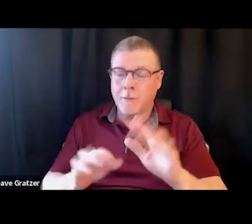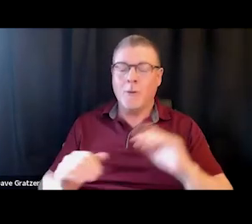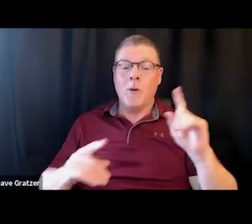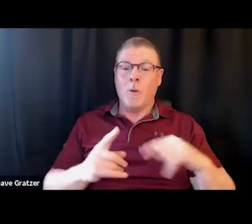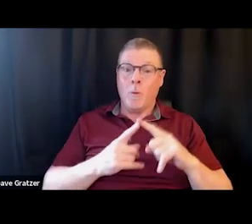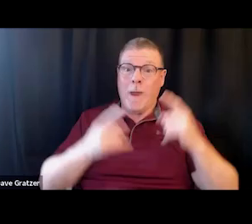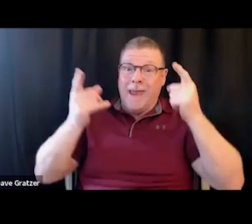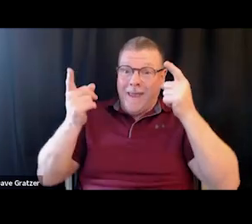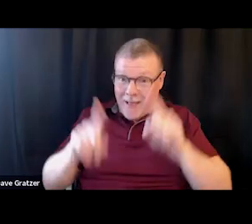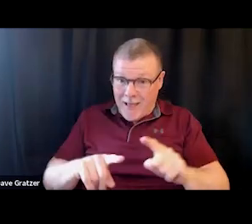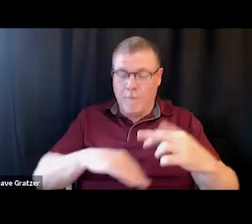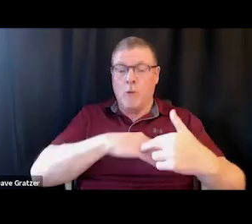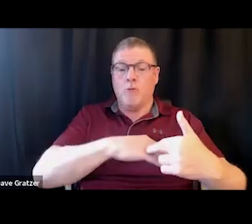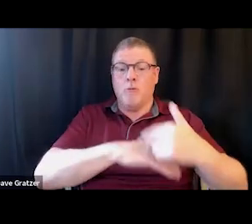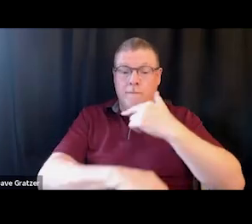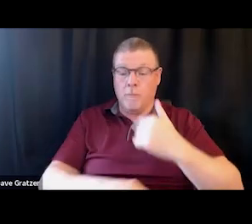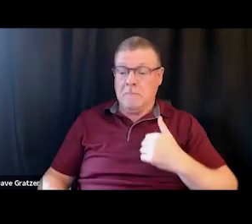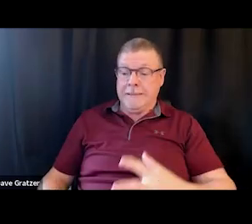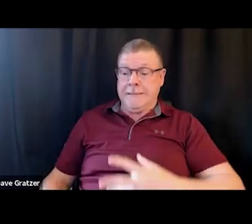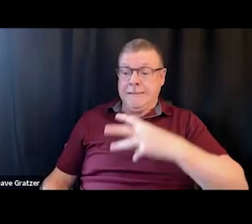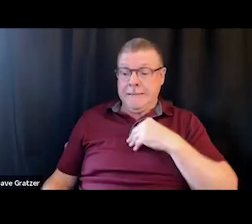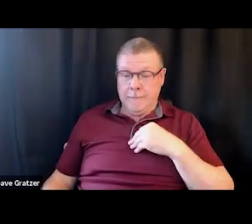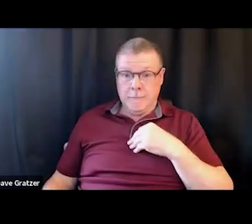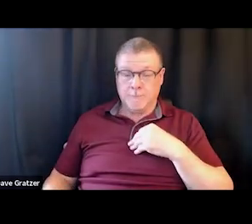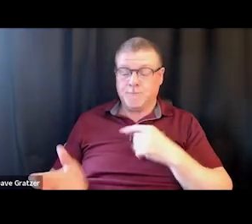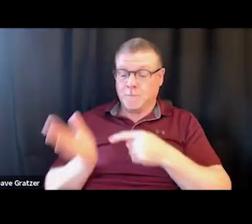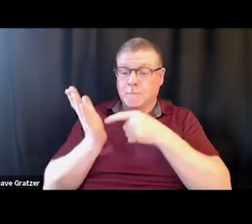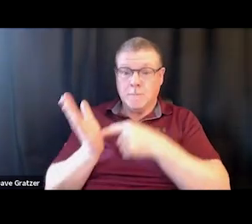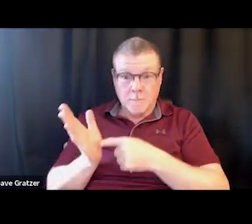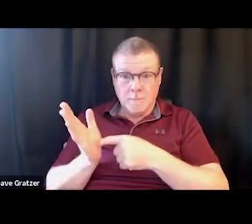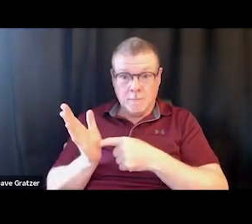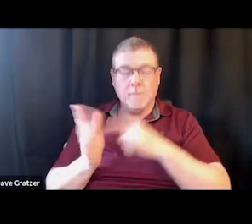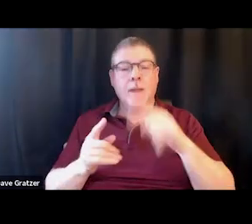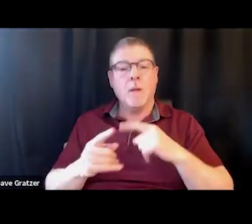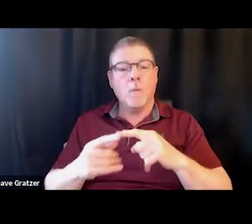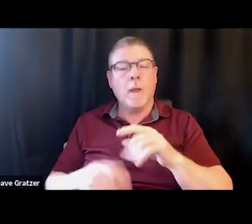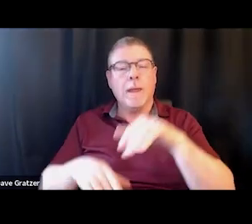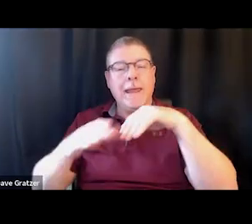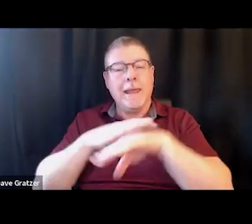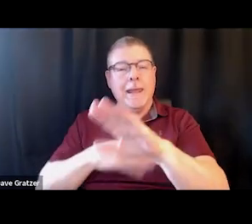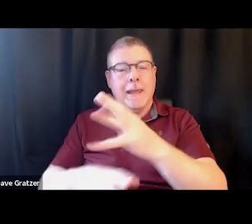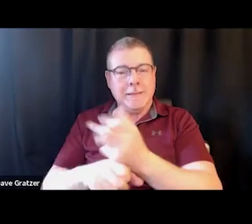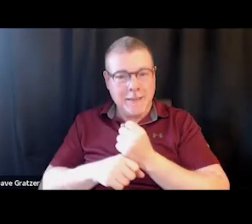o tenemos un caso que hemos aceptado, es importante que cuando pasemos a la admisión, donde comenzamos a reunirnos con esta persona,